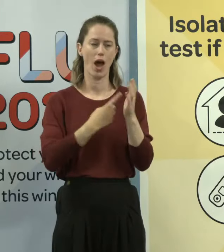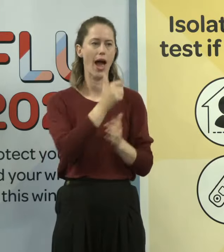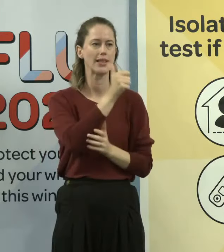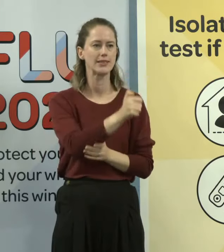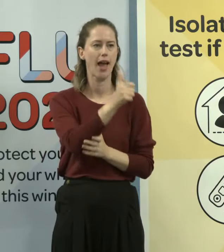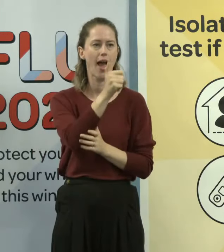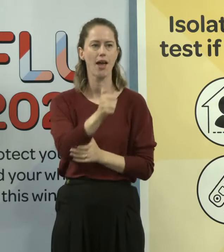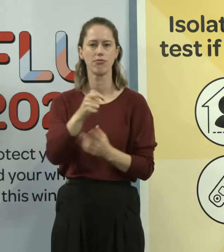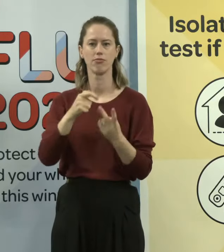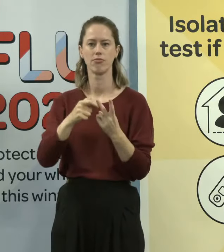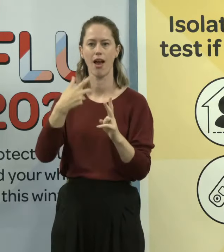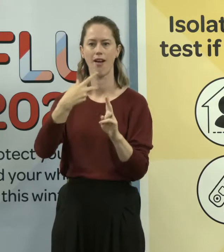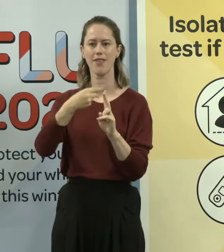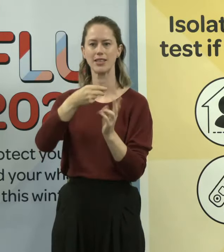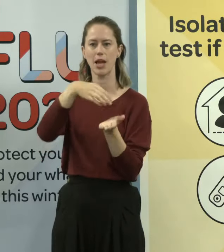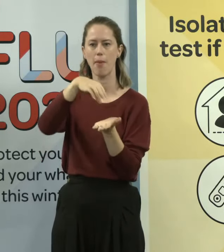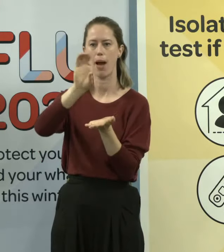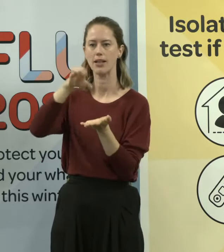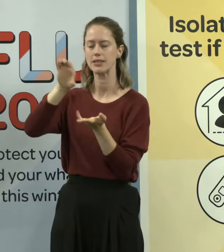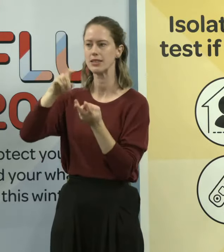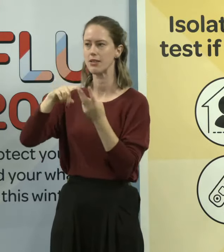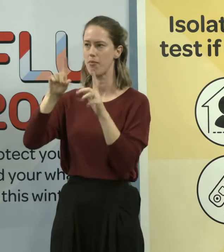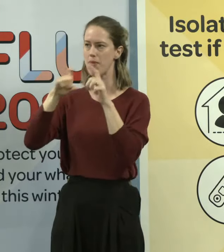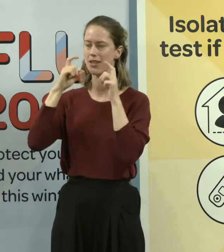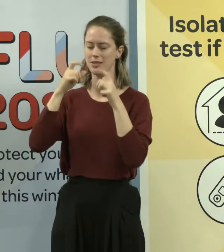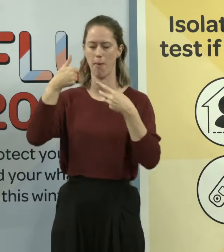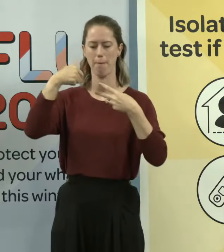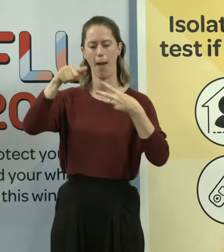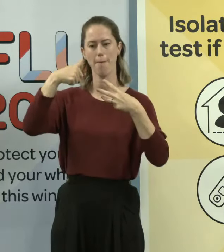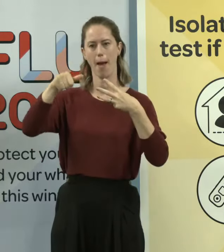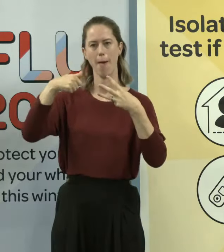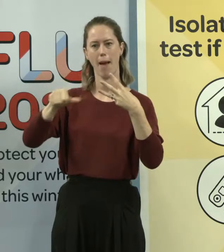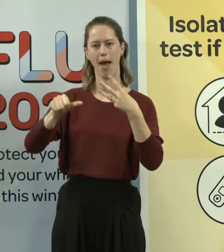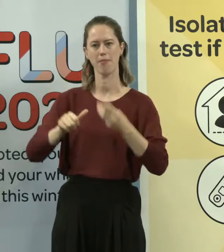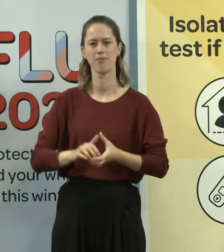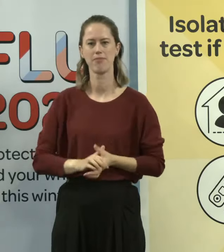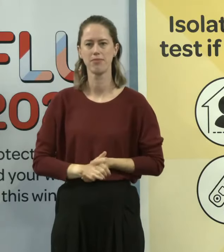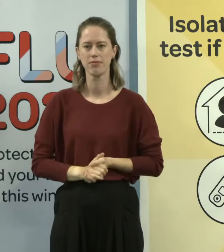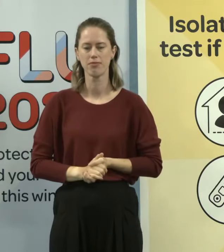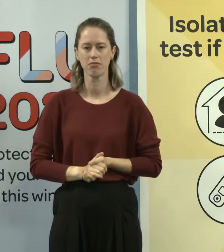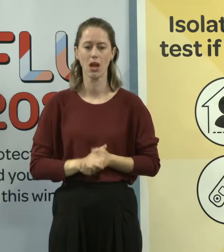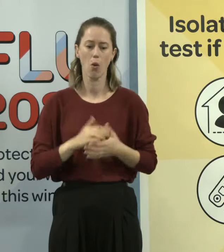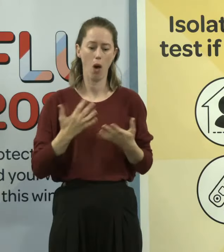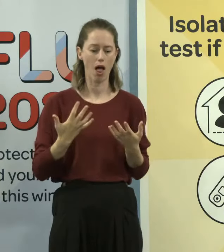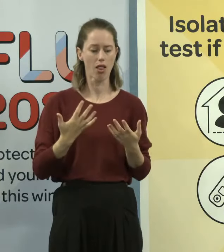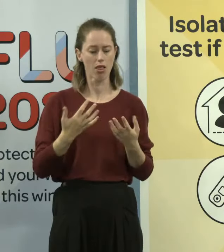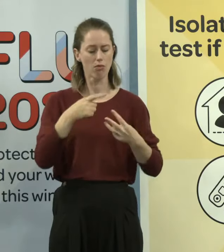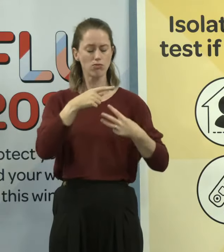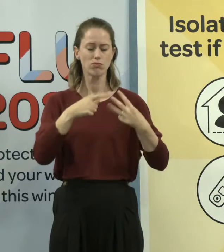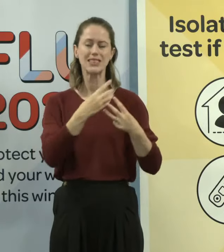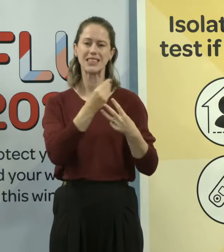to maatau whenua me te mahi